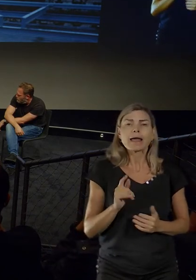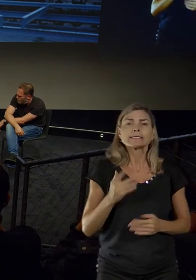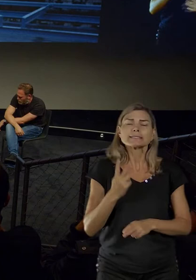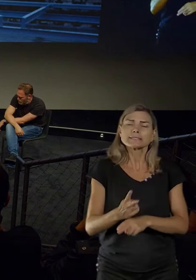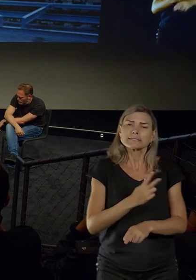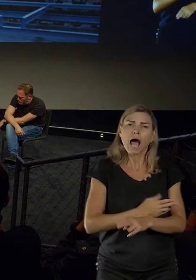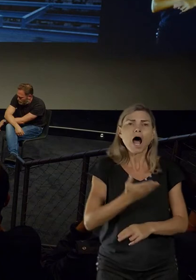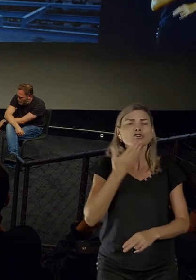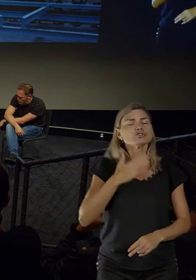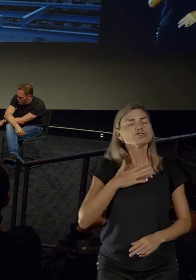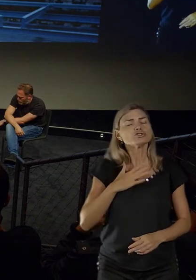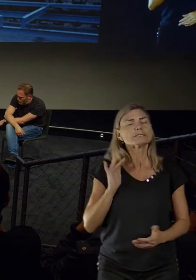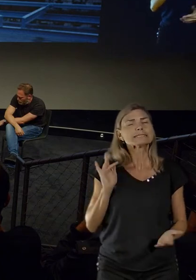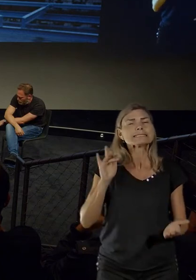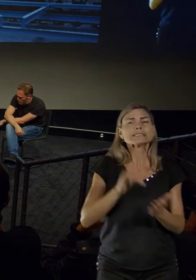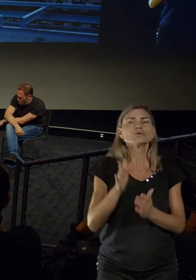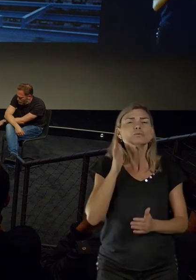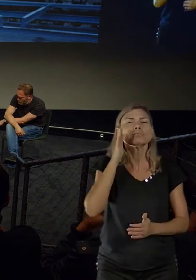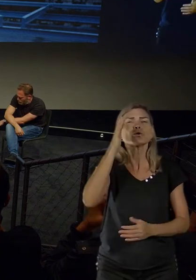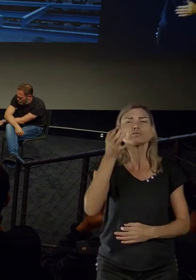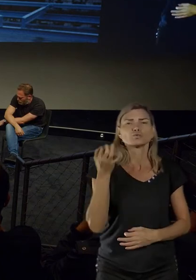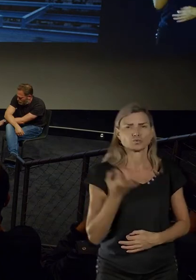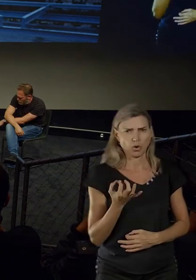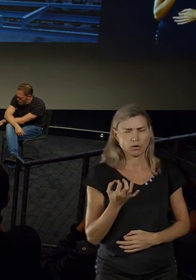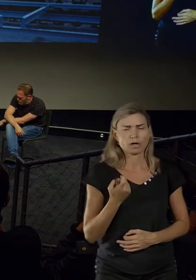Česka, do budoucna je výstavba vysokorychlostních tratí.